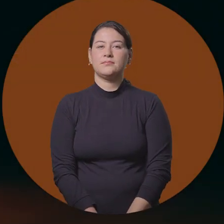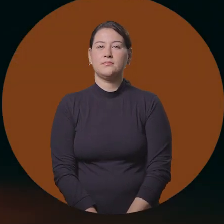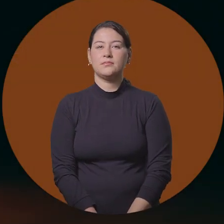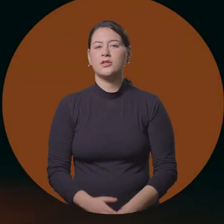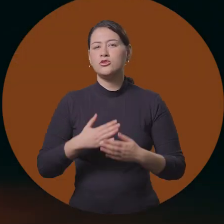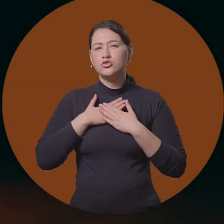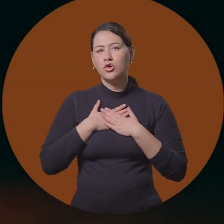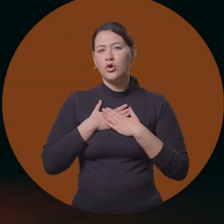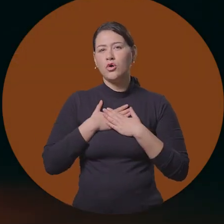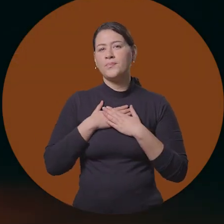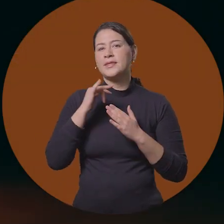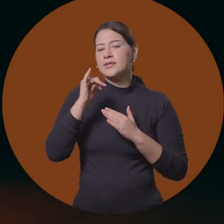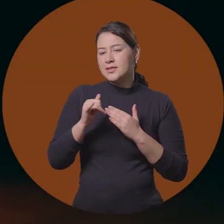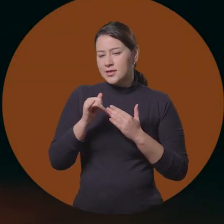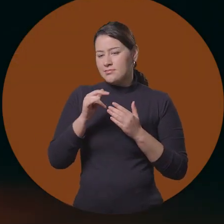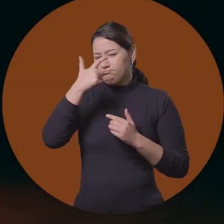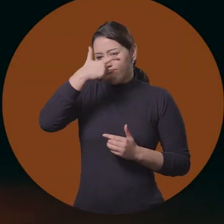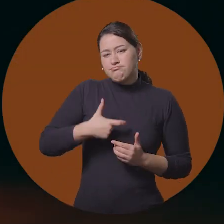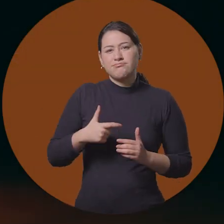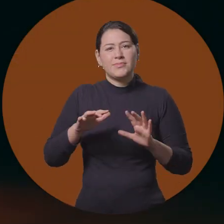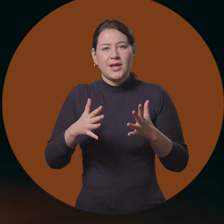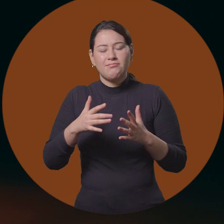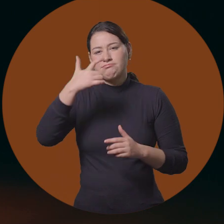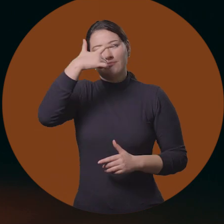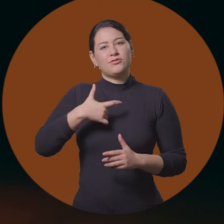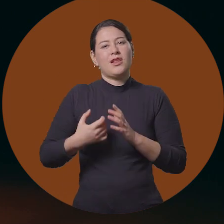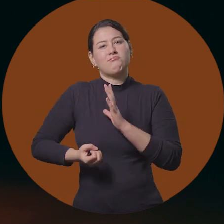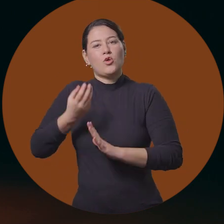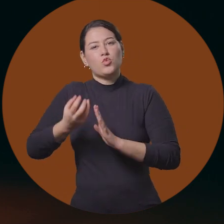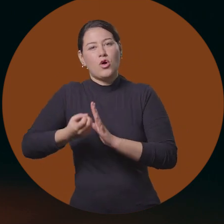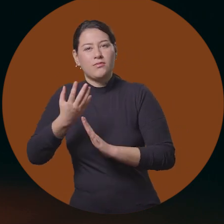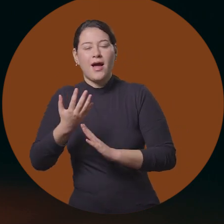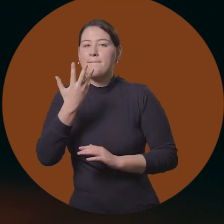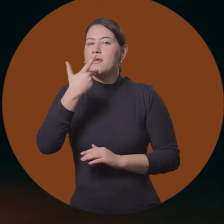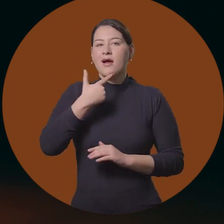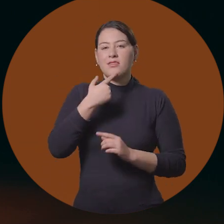Yo, si me tuviera que definir, me defino como un constructor. A mí lo que me gusta es construir cosas.